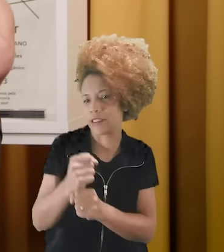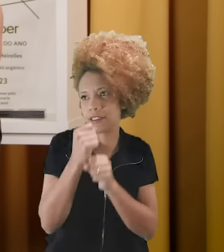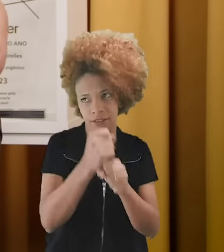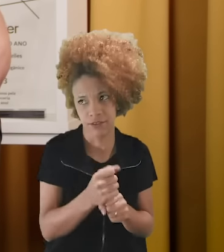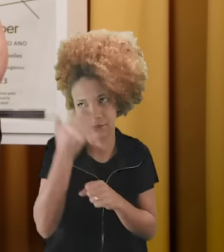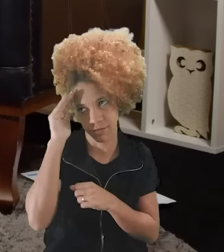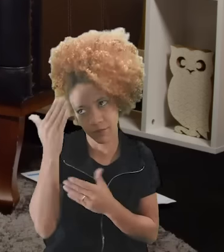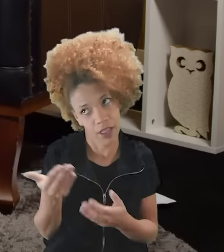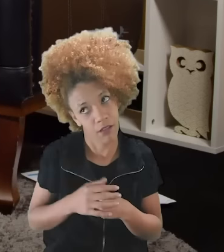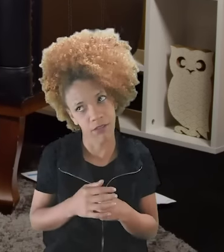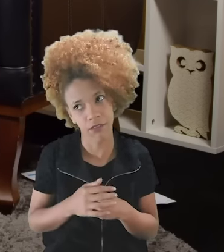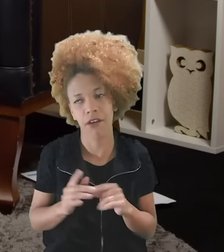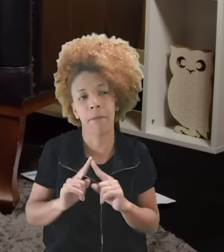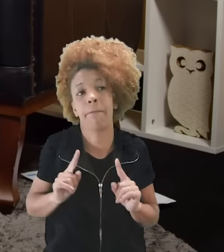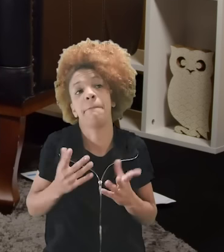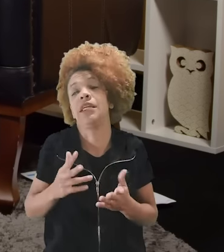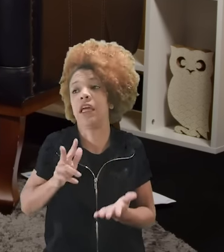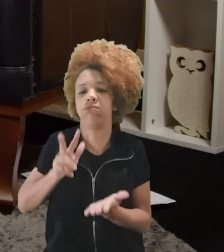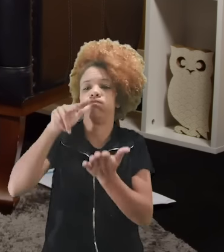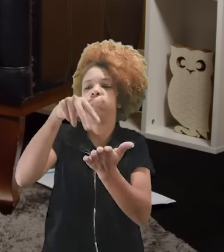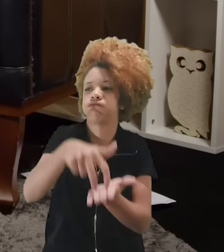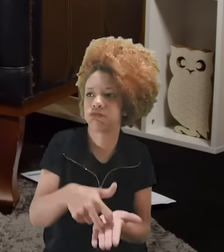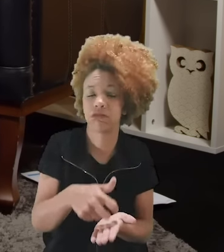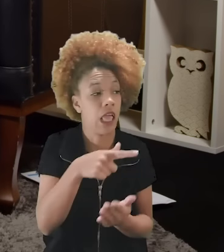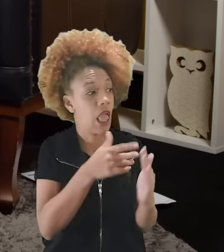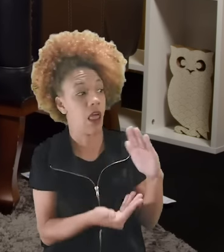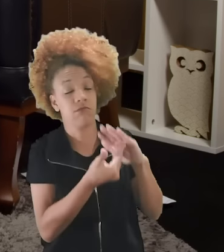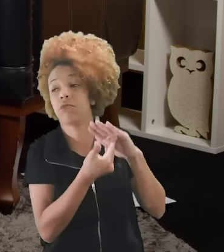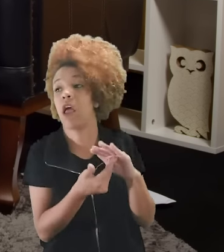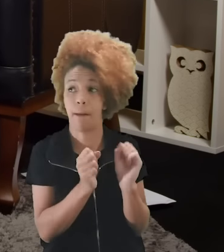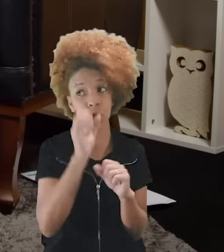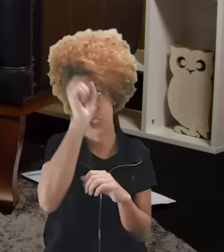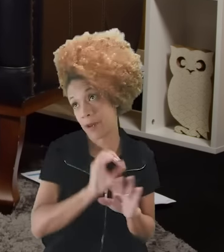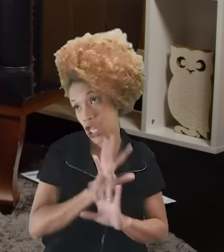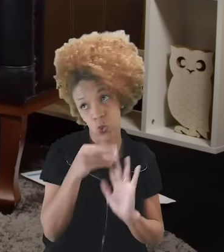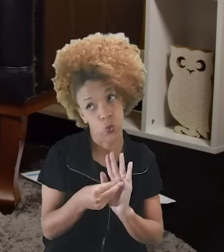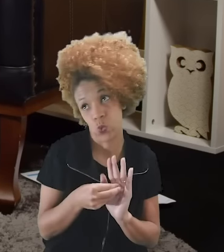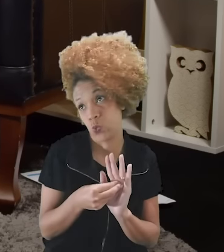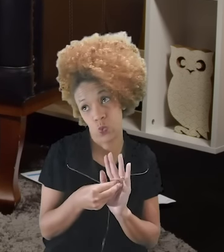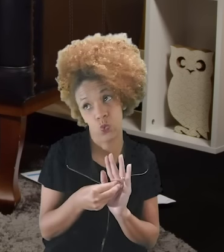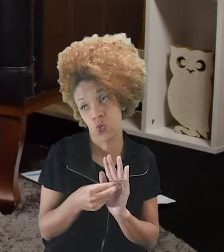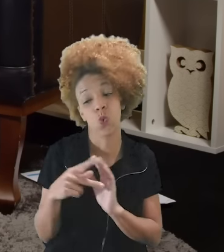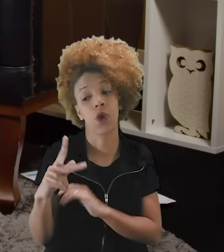entende ela vai no lugar ela vai no lugar que o céu é o limite ela pode aprender tudo o Cléber